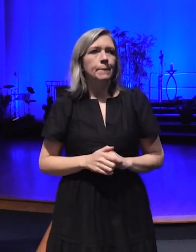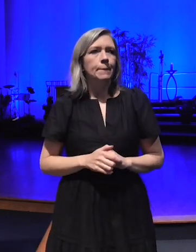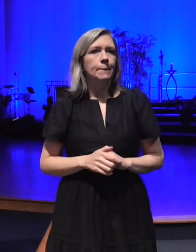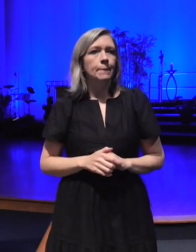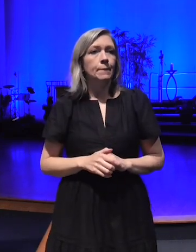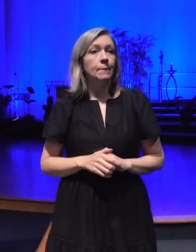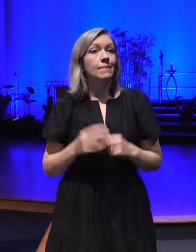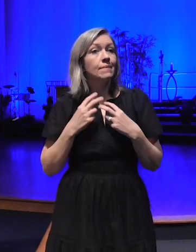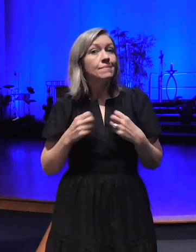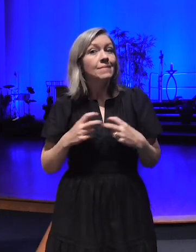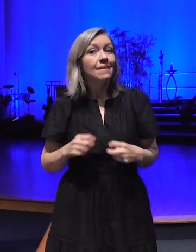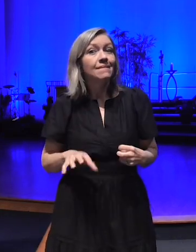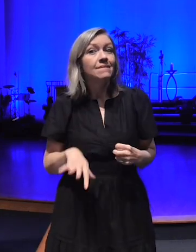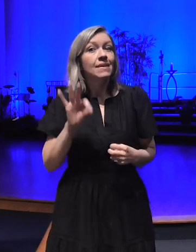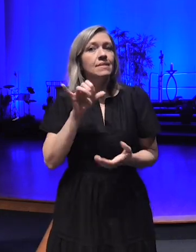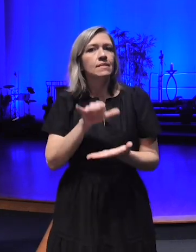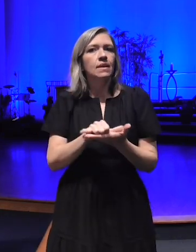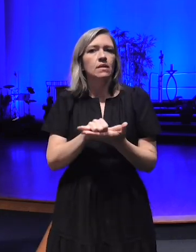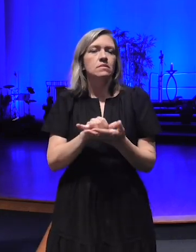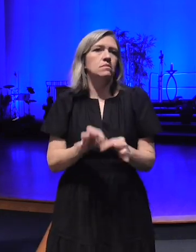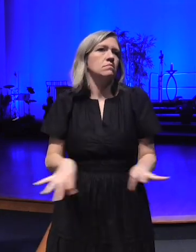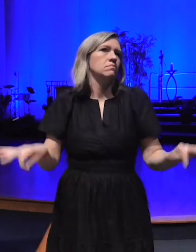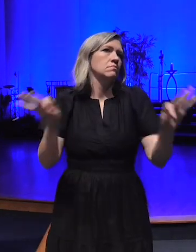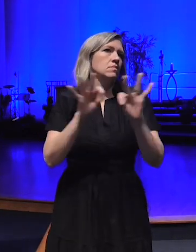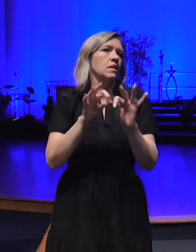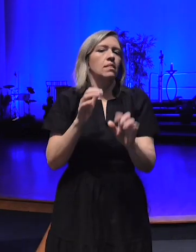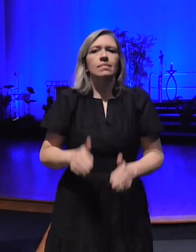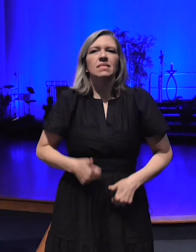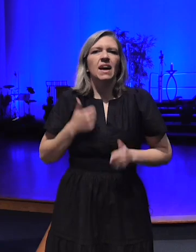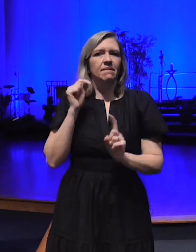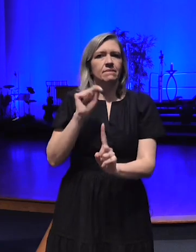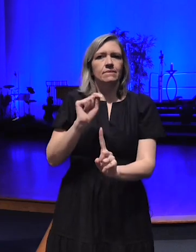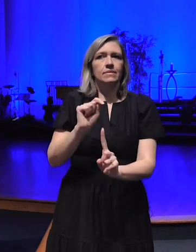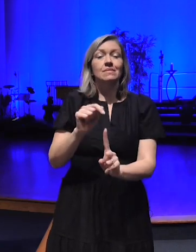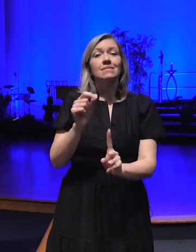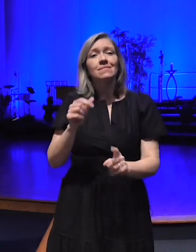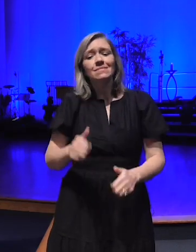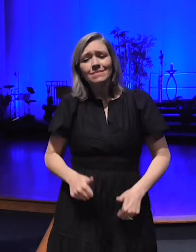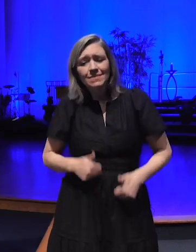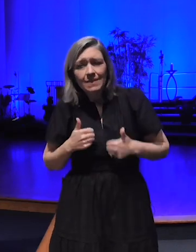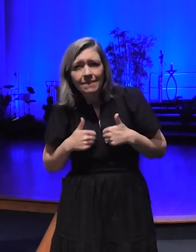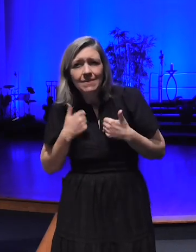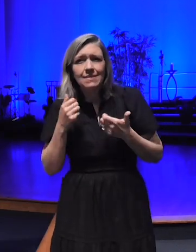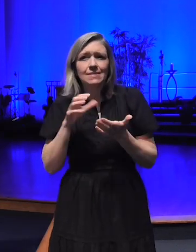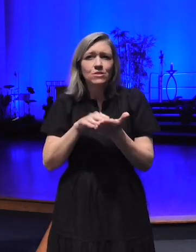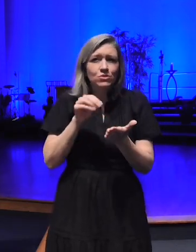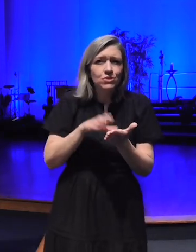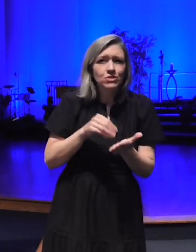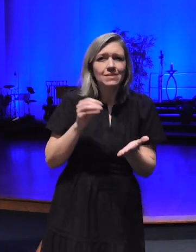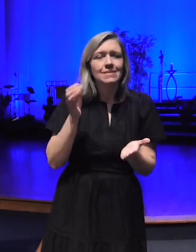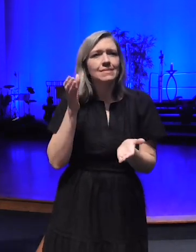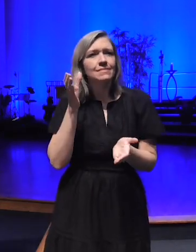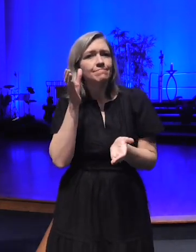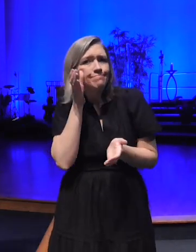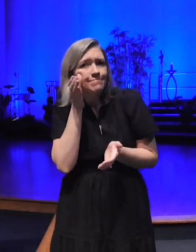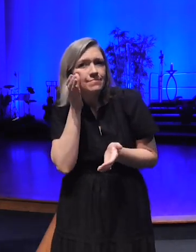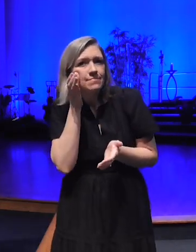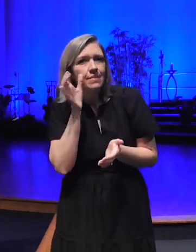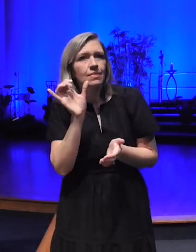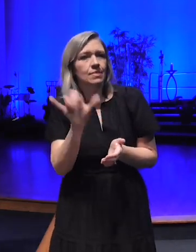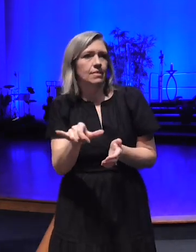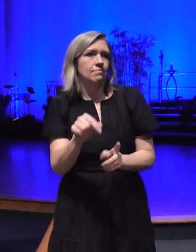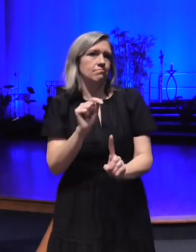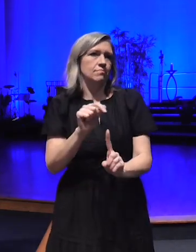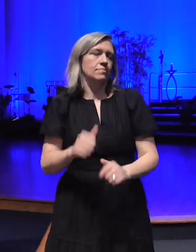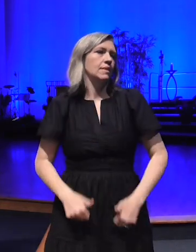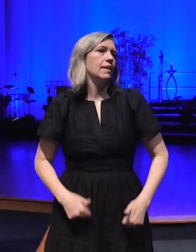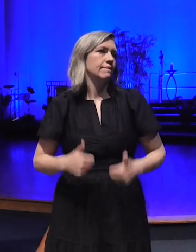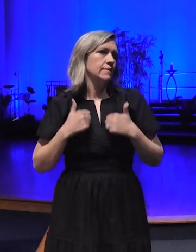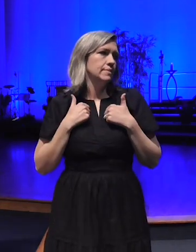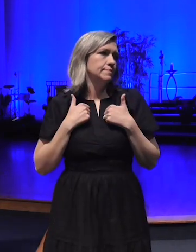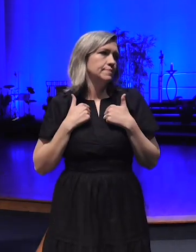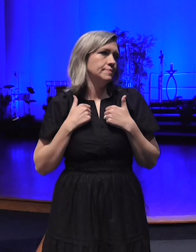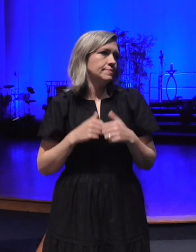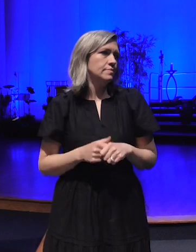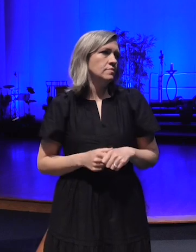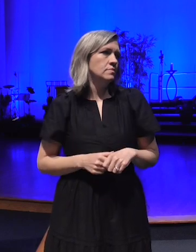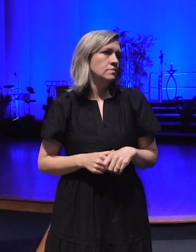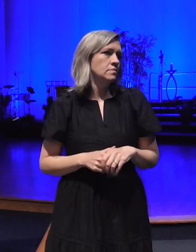trata la vida vivir de ello acceder a escucharlo es de lo que se trata la vida en este tiempo uh desde que